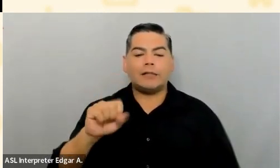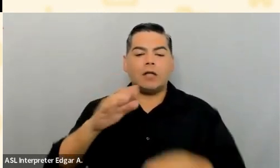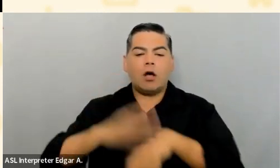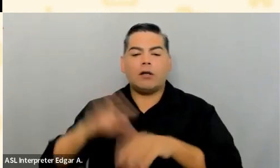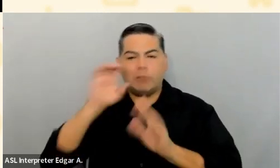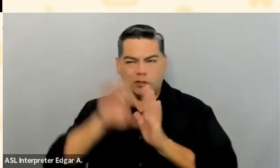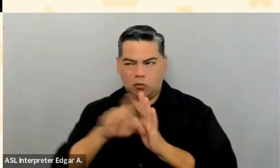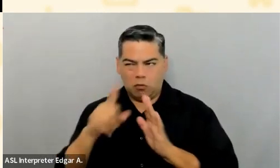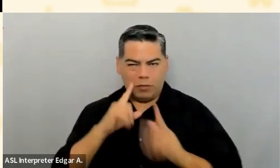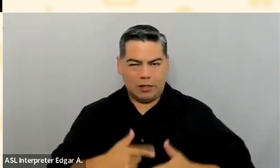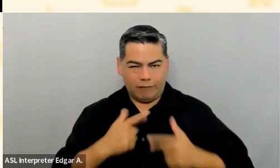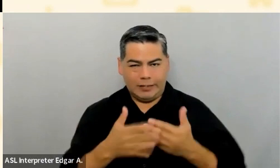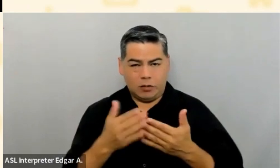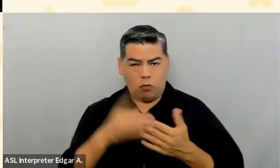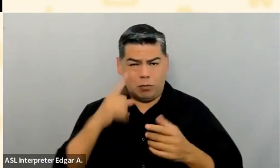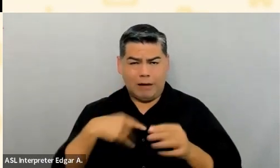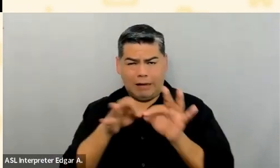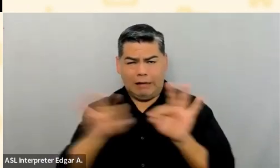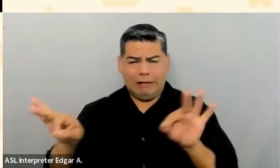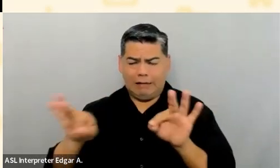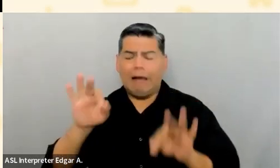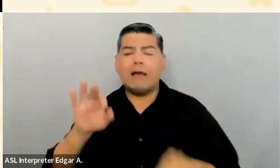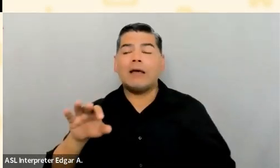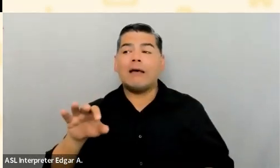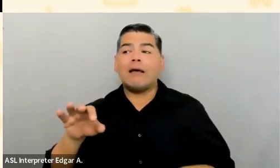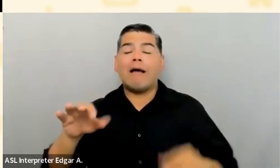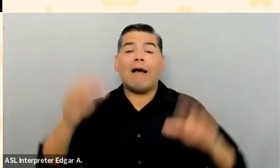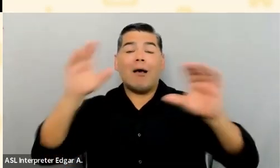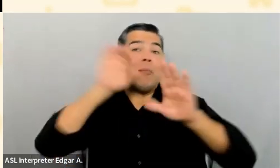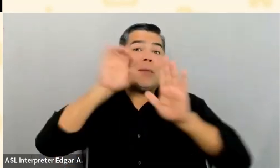¿Vas a agregar un título debajo con la esperanza de que sea utilizado?